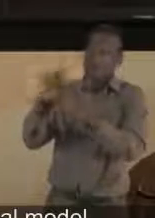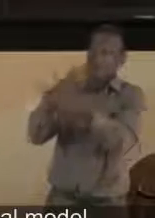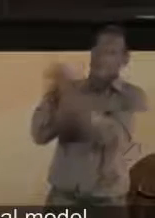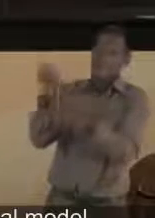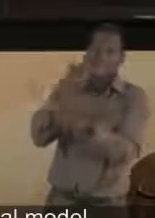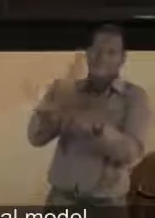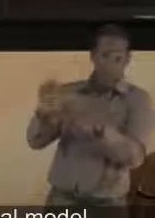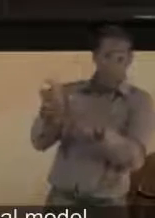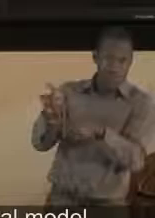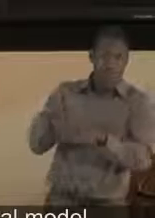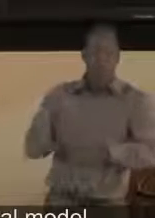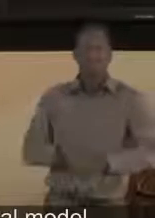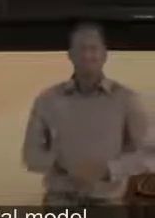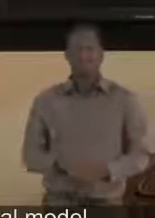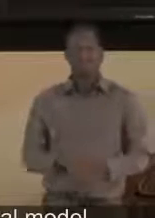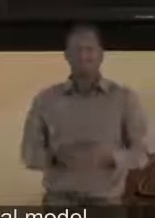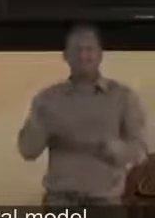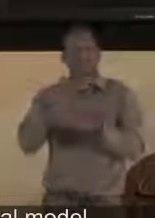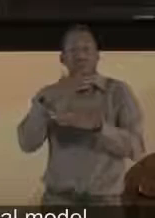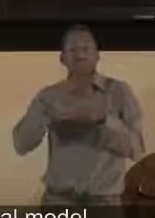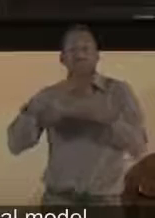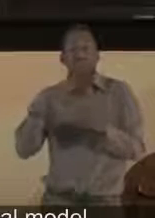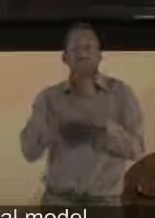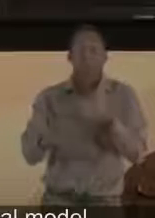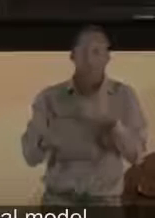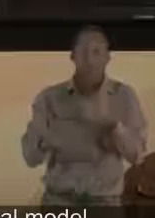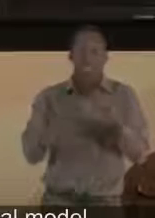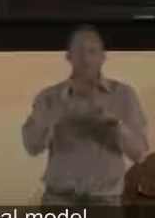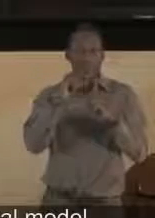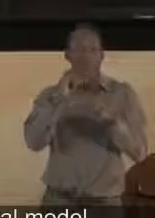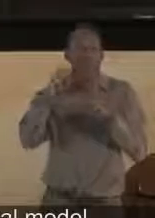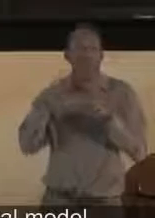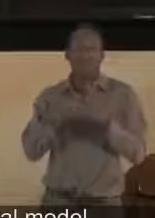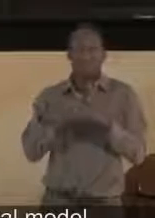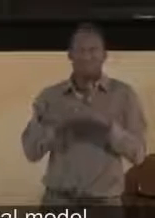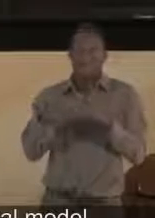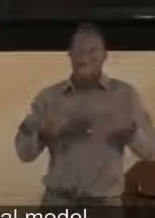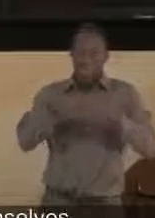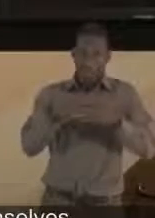من هذا النموذج الطبي أو هذه النظرة الخاطئة للإعاقة